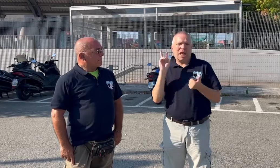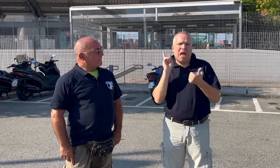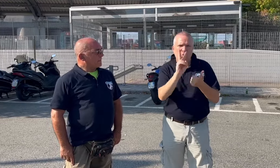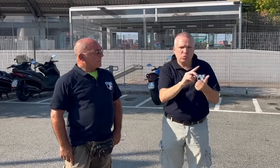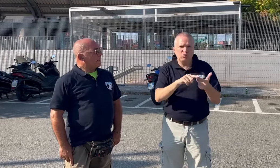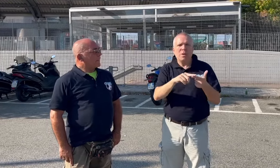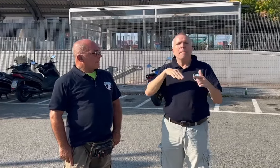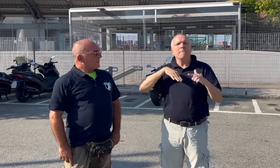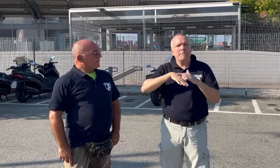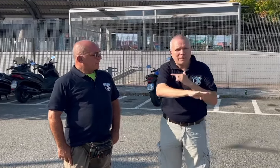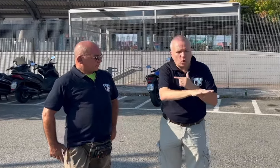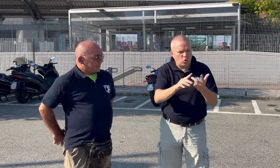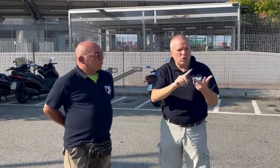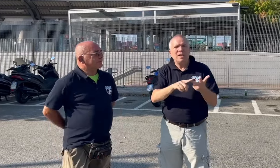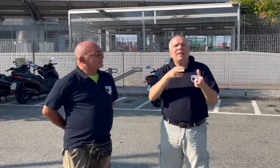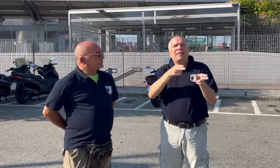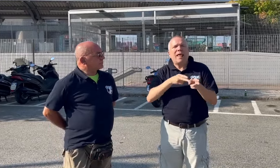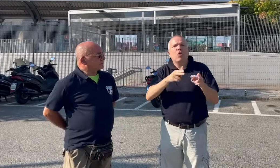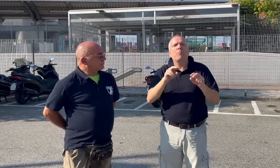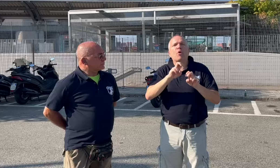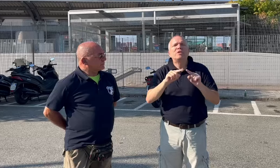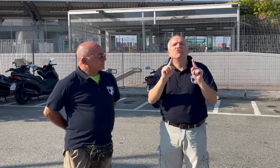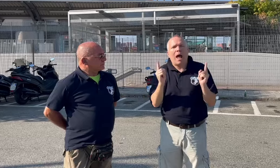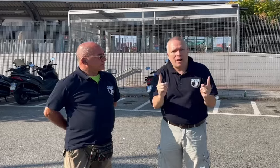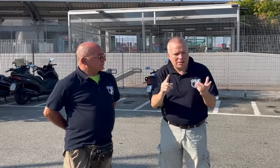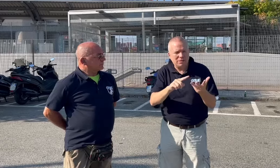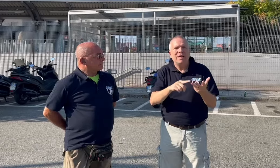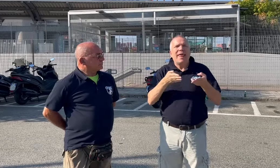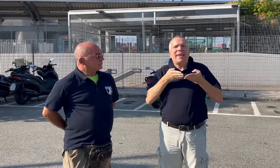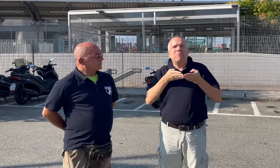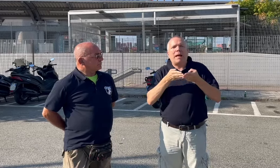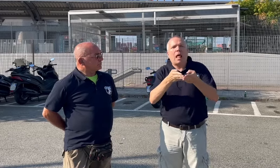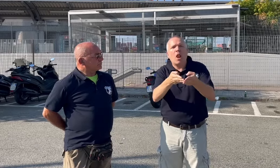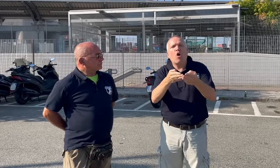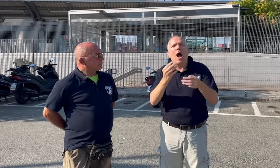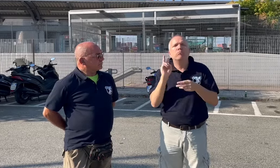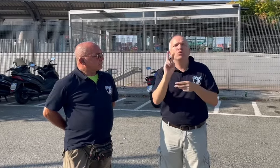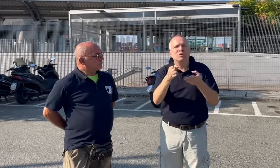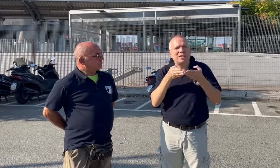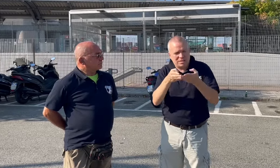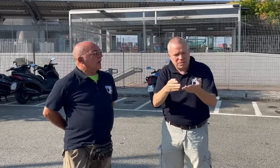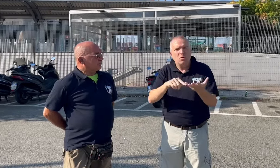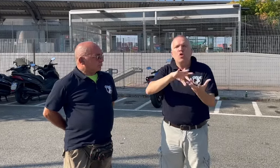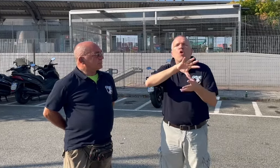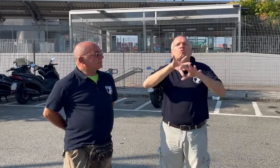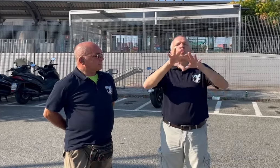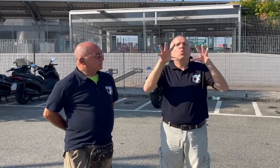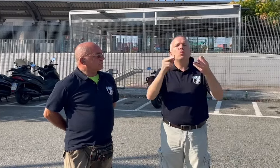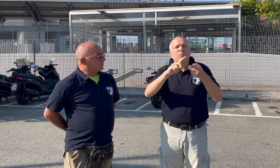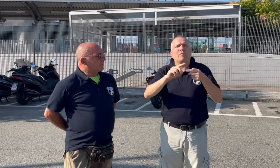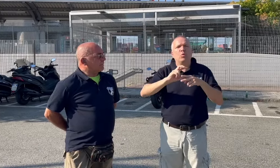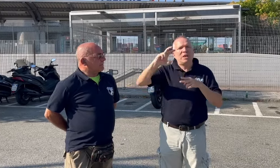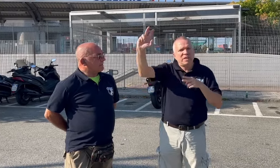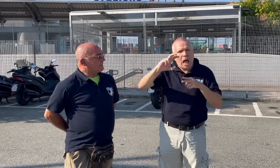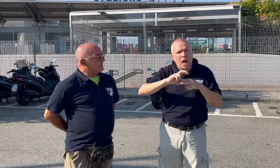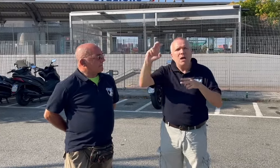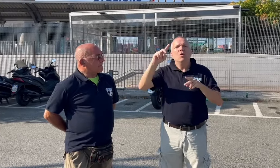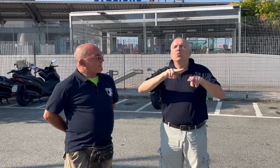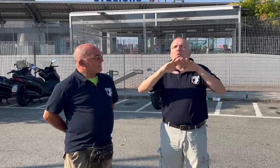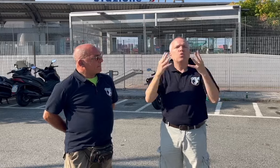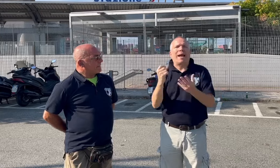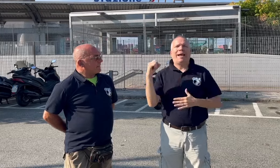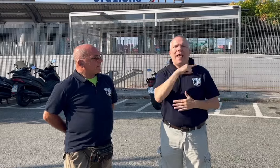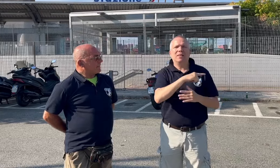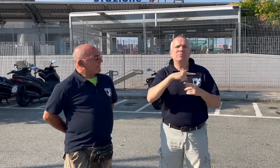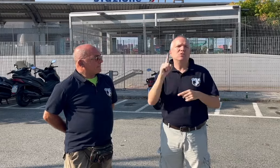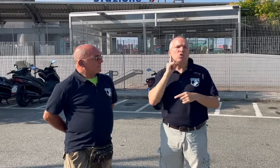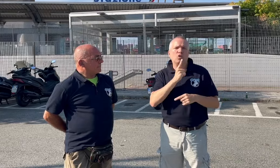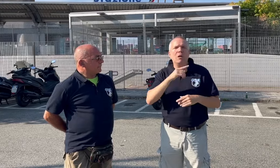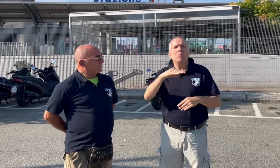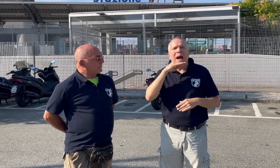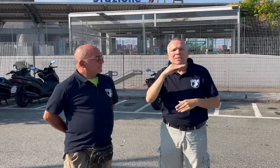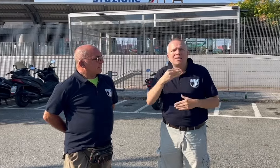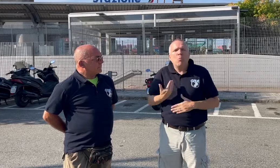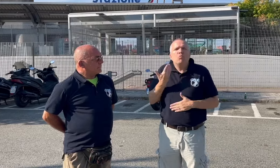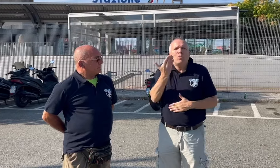autobus, metro, treeno provinciale, battello e funivia gratuiti per tutti i sordi